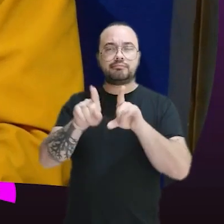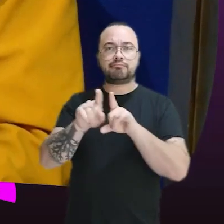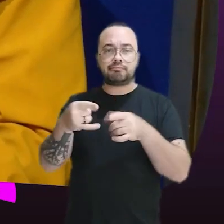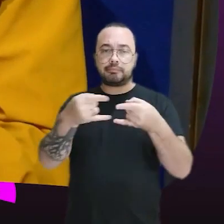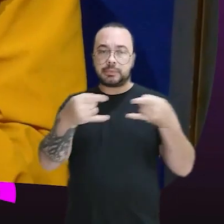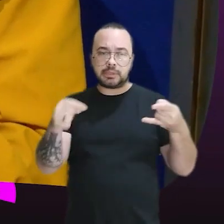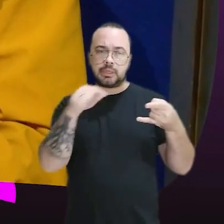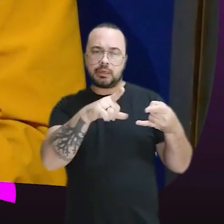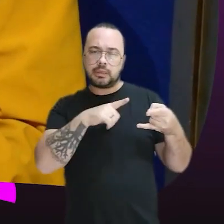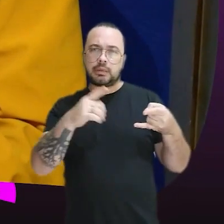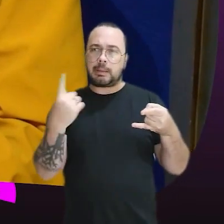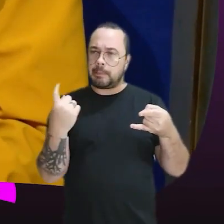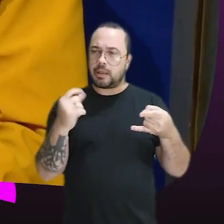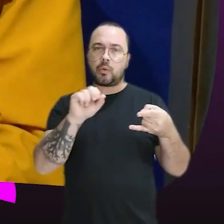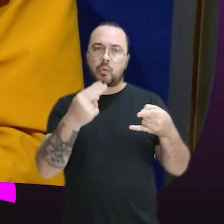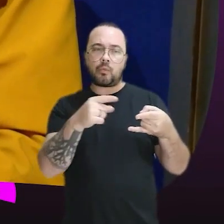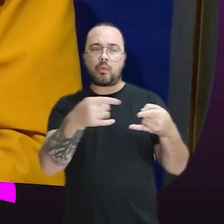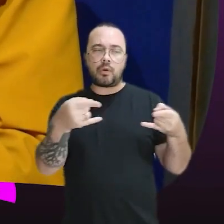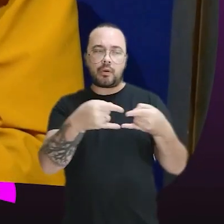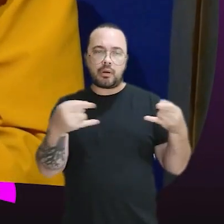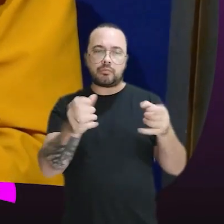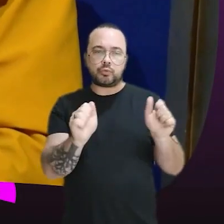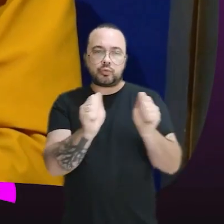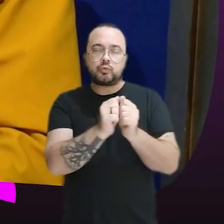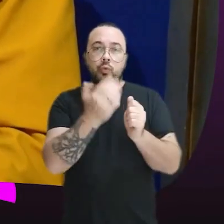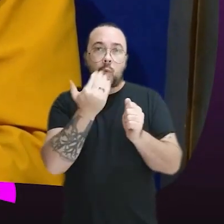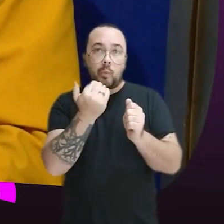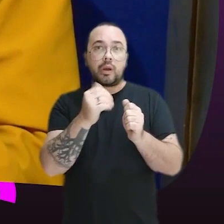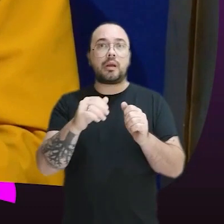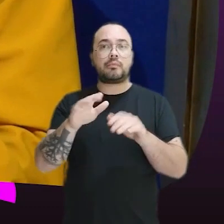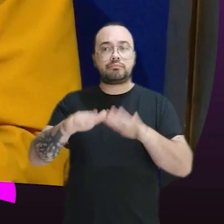Então, quem compra o combo, já pega lá no bar, o bar fica aberto durante o show, então as pessoas que gostam de tomar